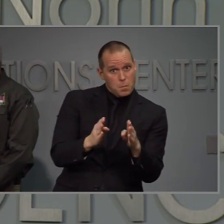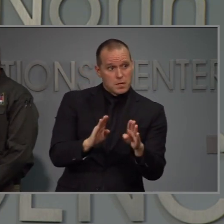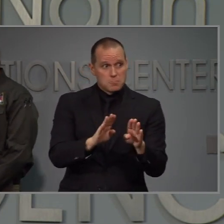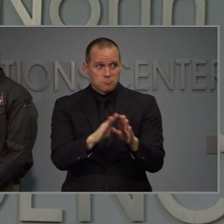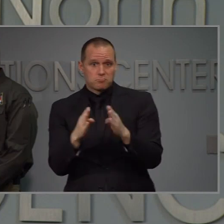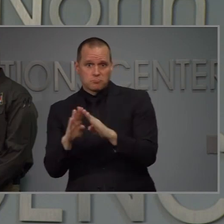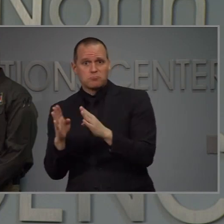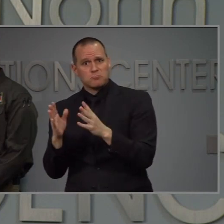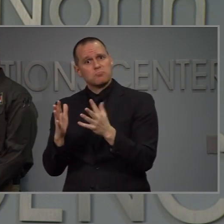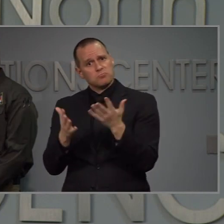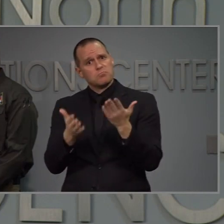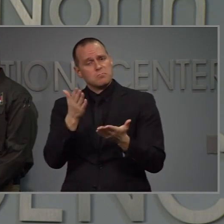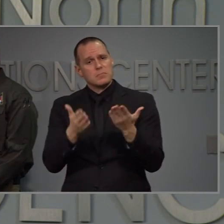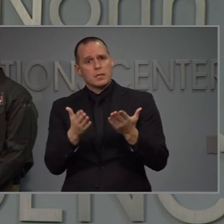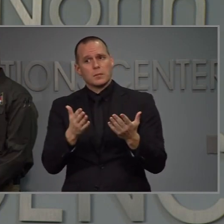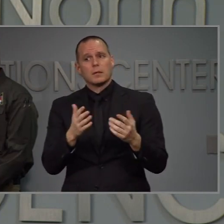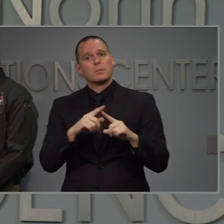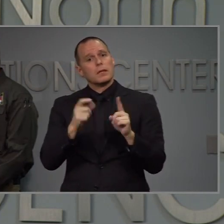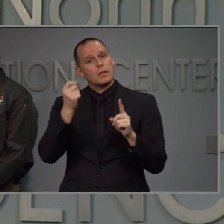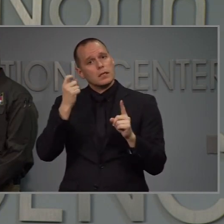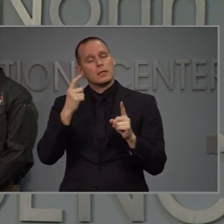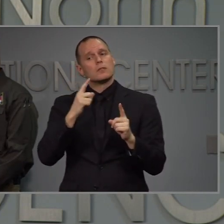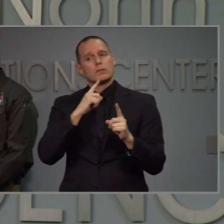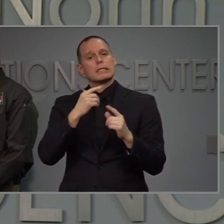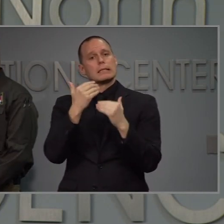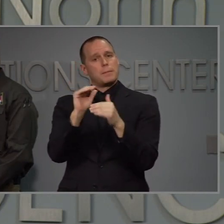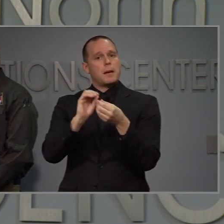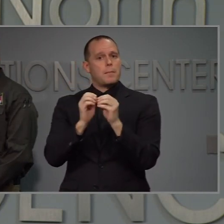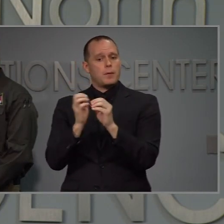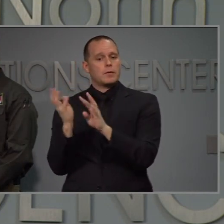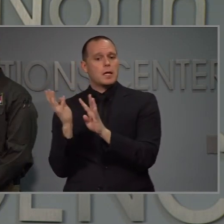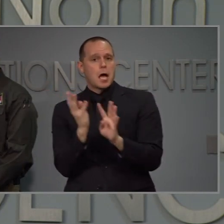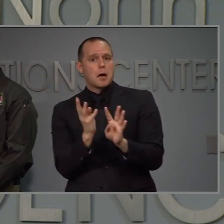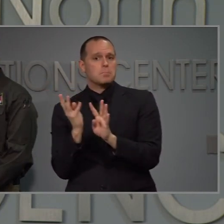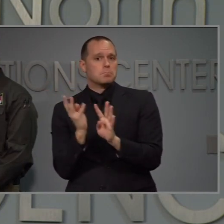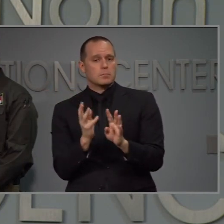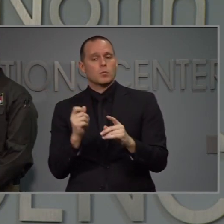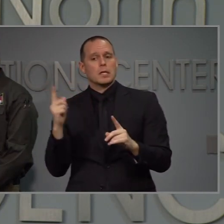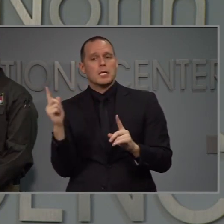ese tipo de negocios, potencialmente pudieran abrir.